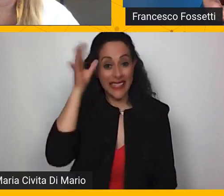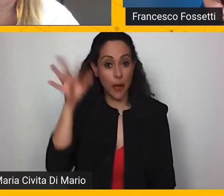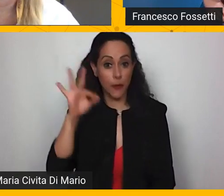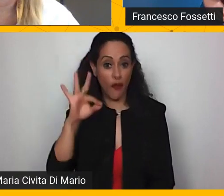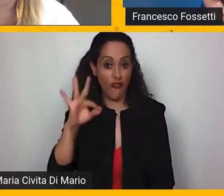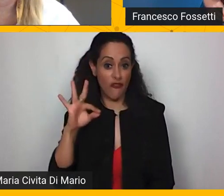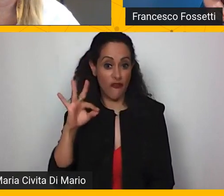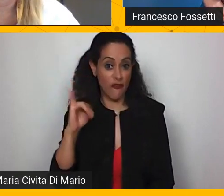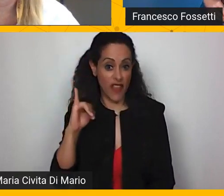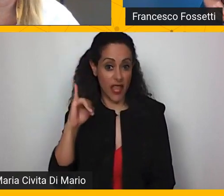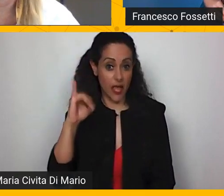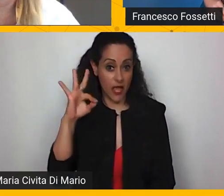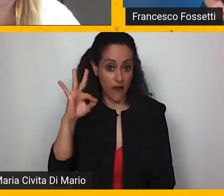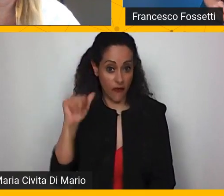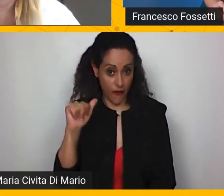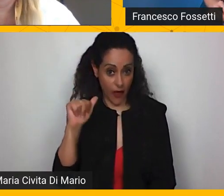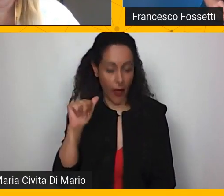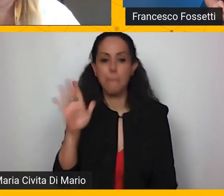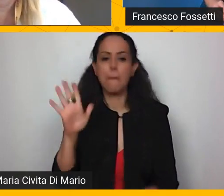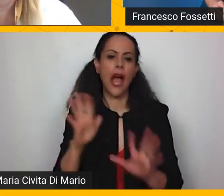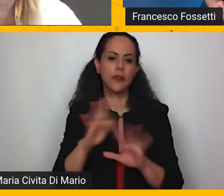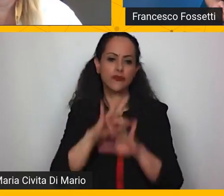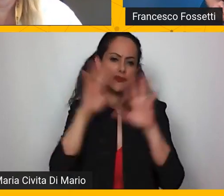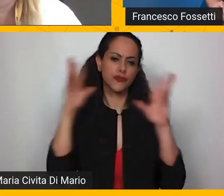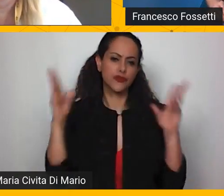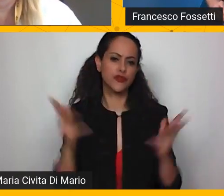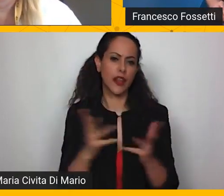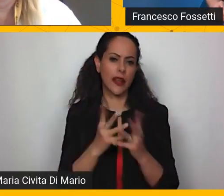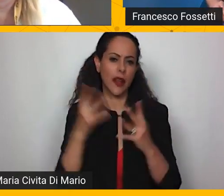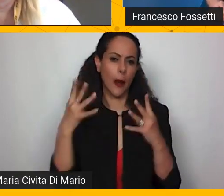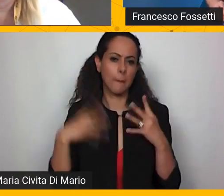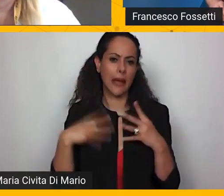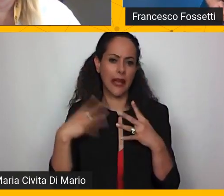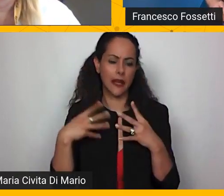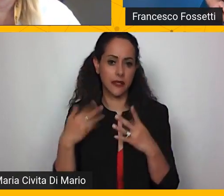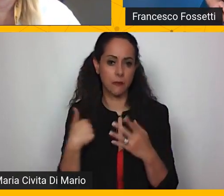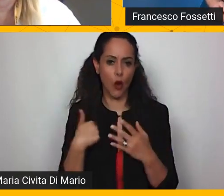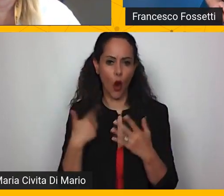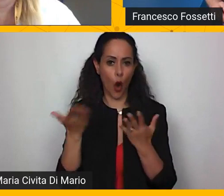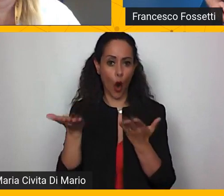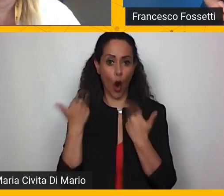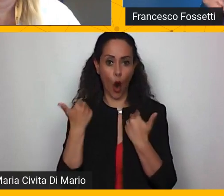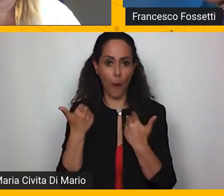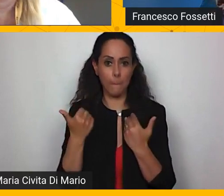Fifa ma in generale questo